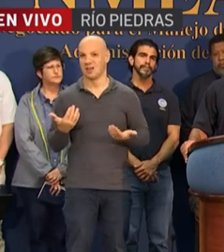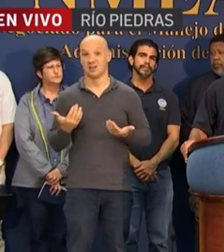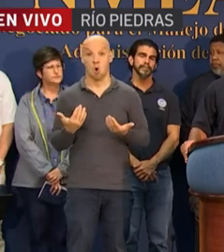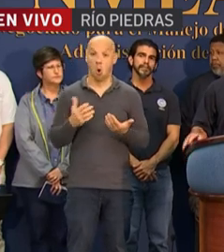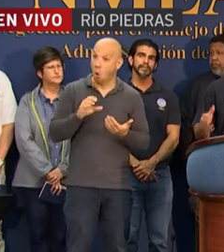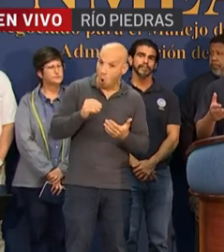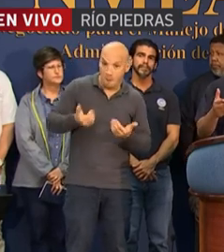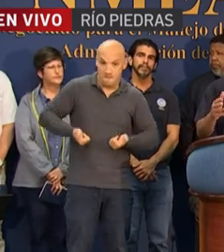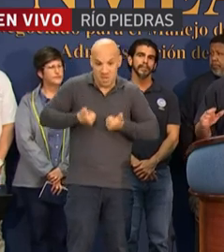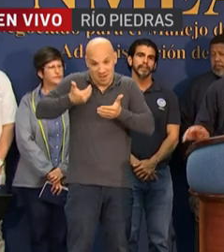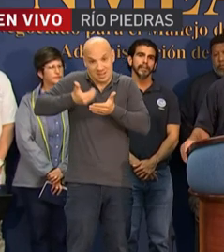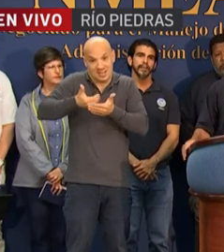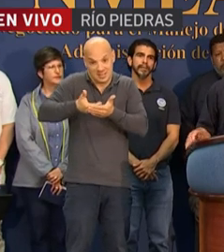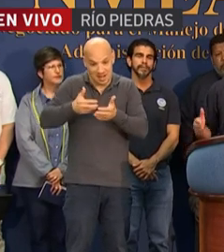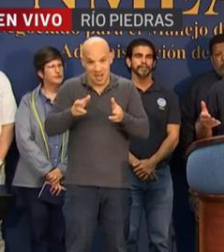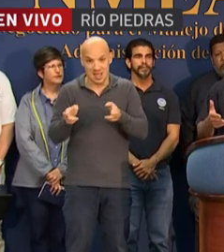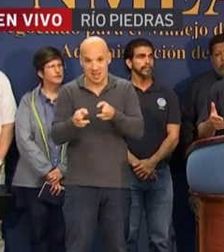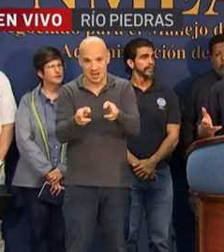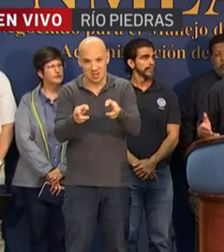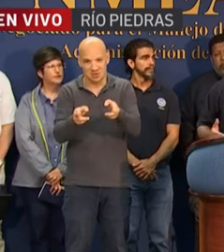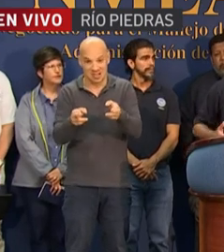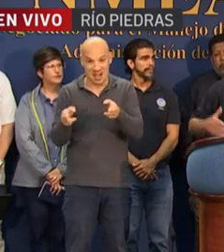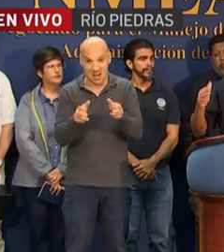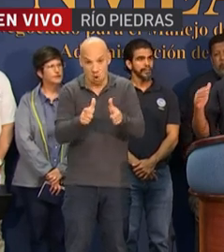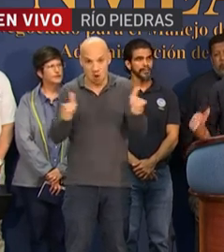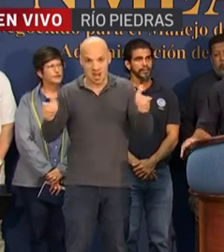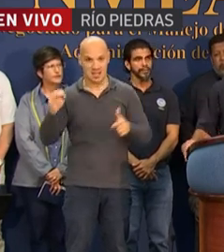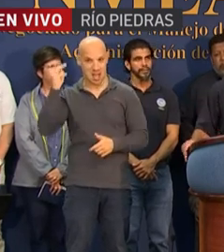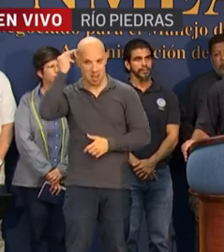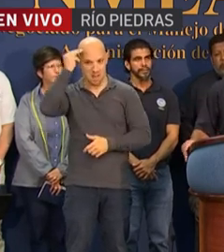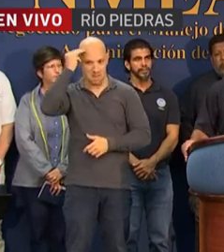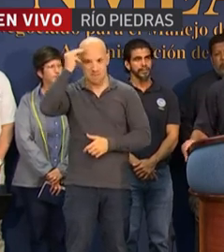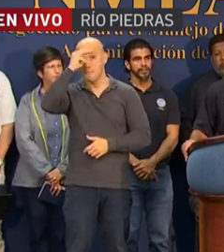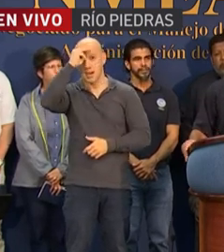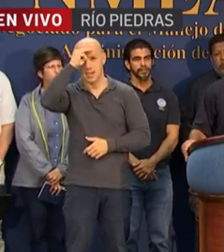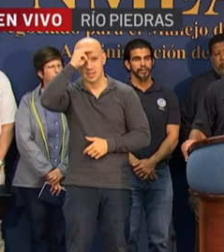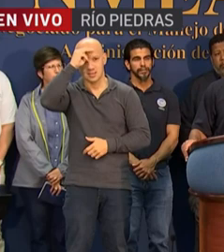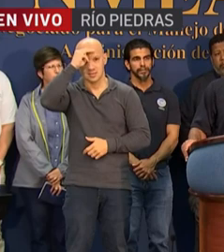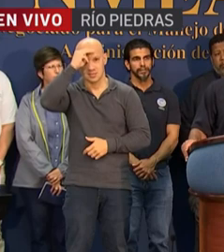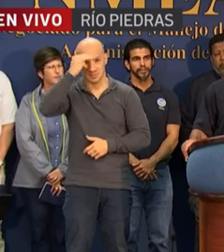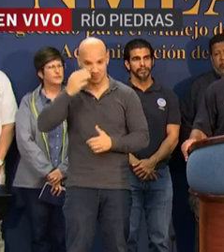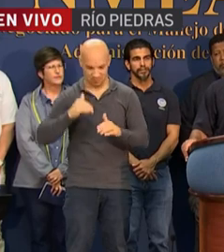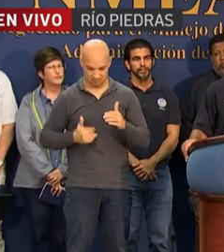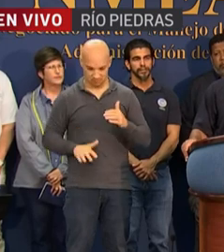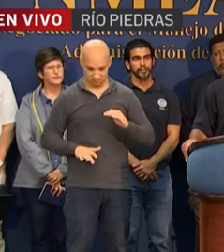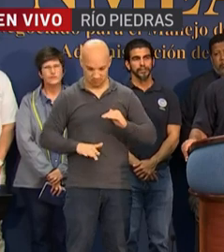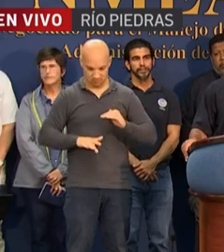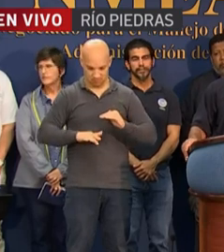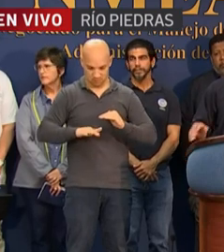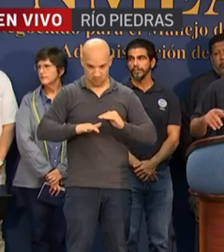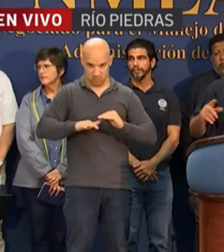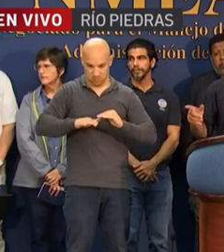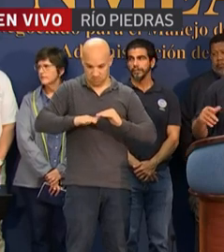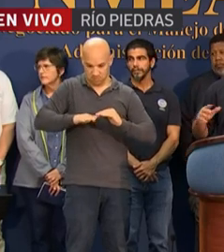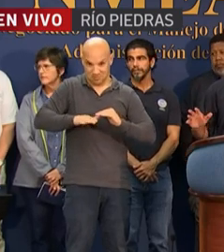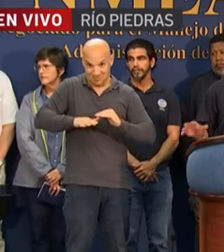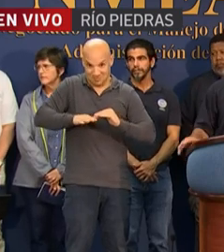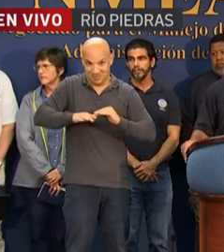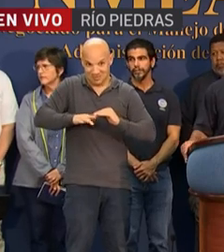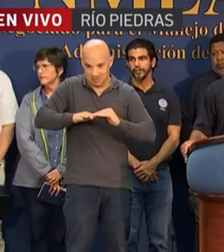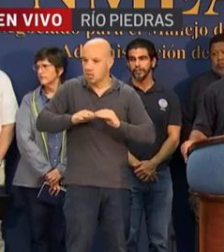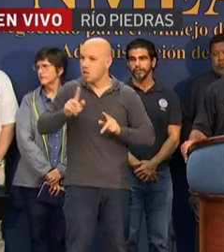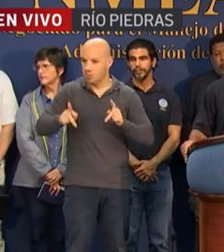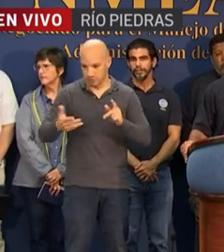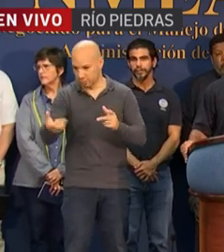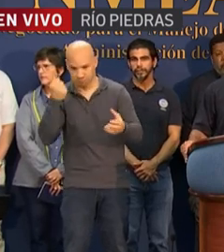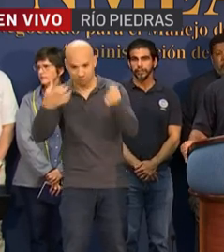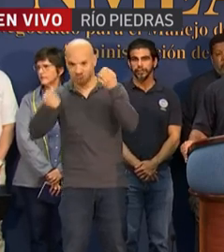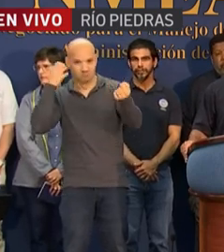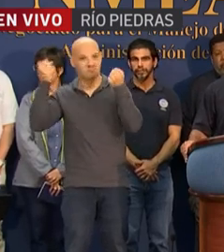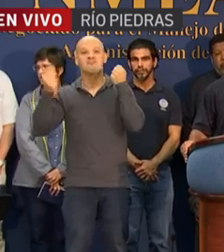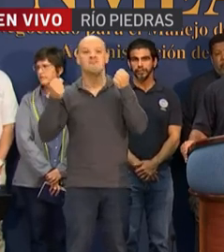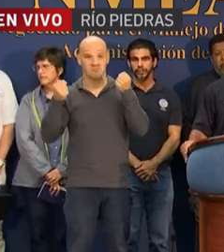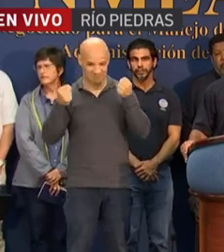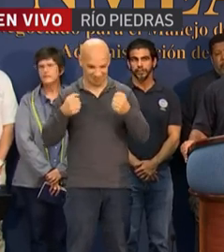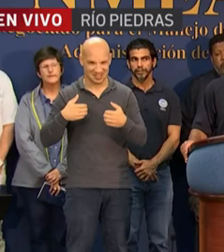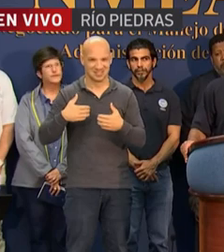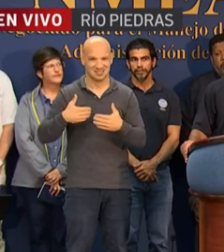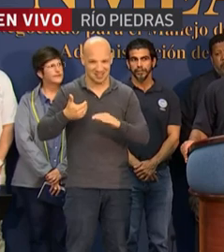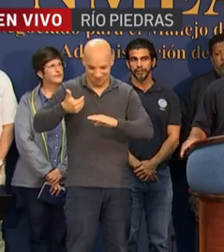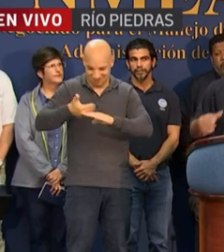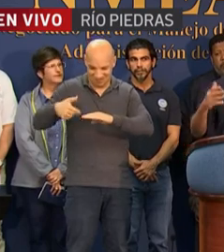EN LAS COSTAS HEMOS ESTADO